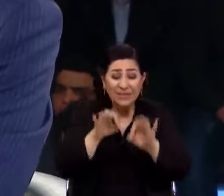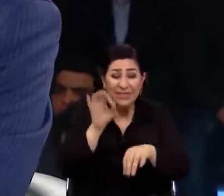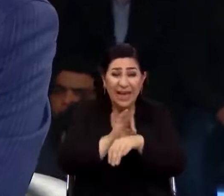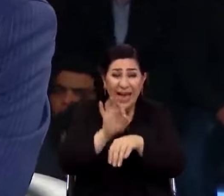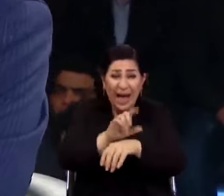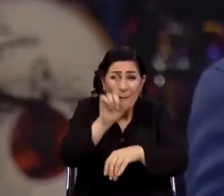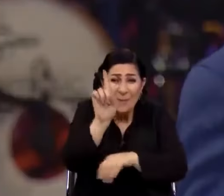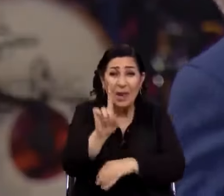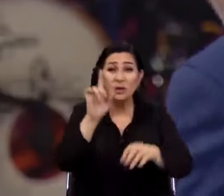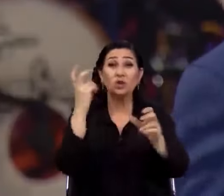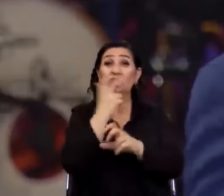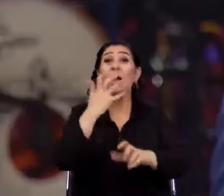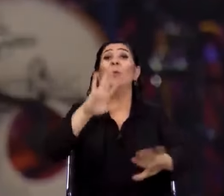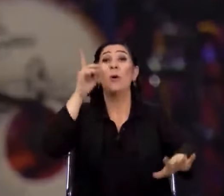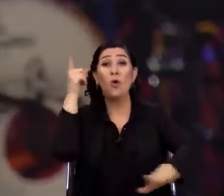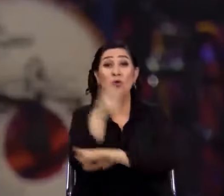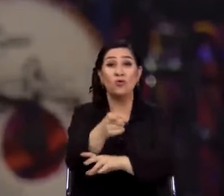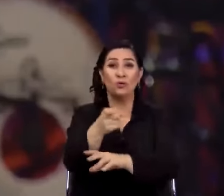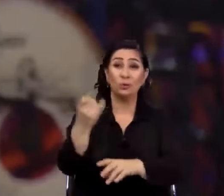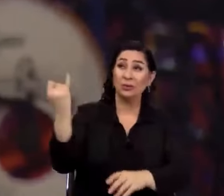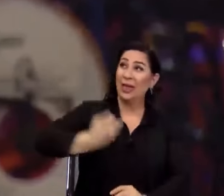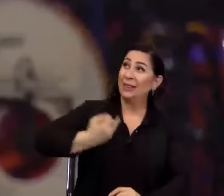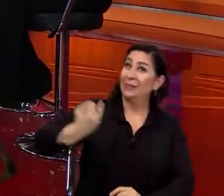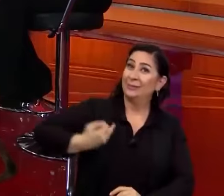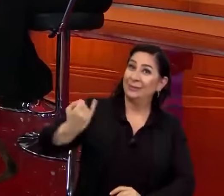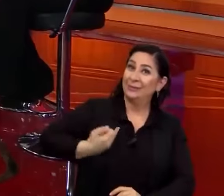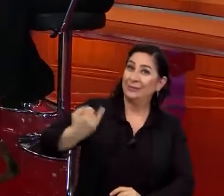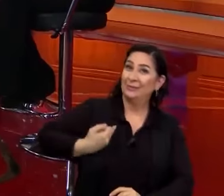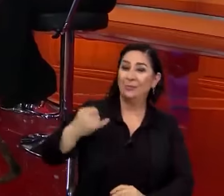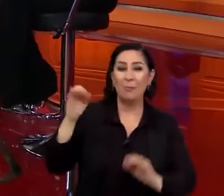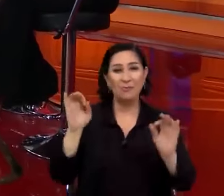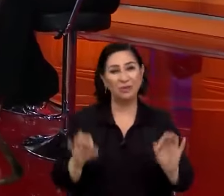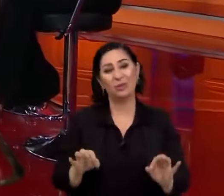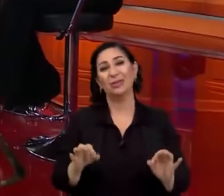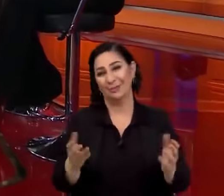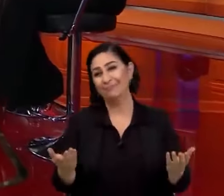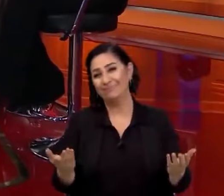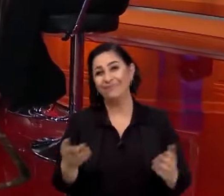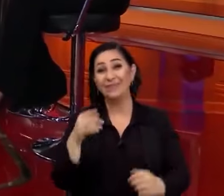şarkı Söyletmez senen seni öldürürüz diye bana tweetler gelmeye başladı Siz